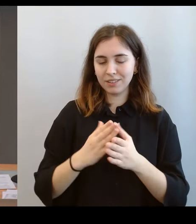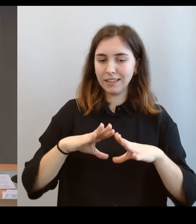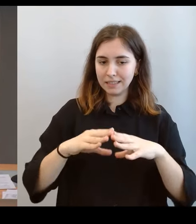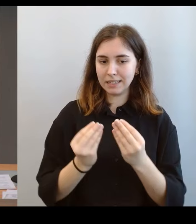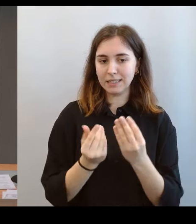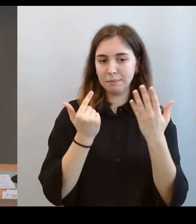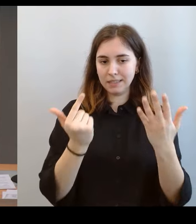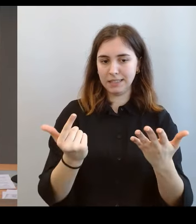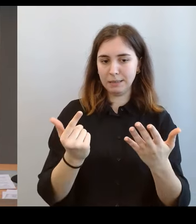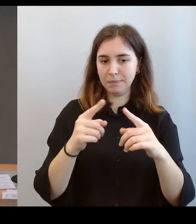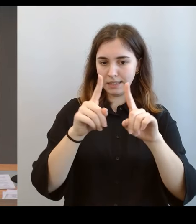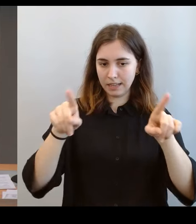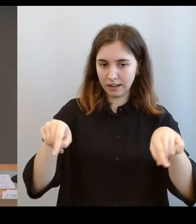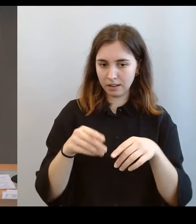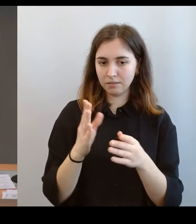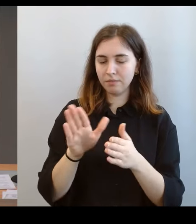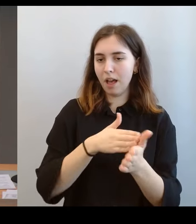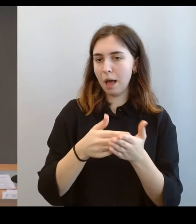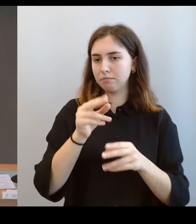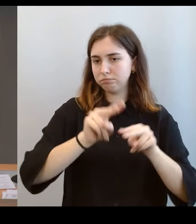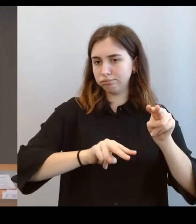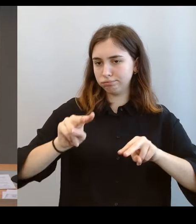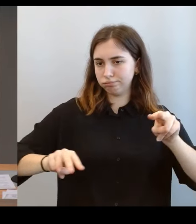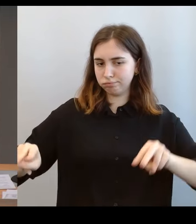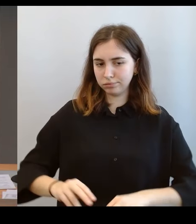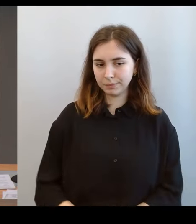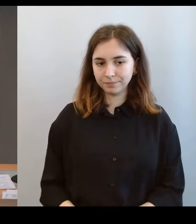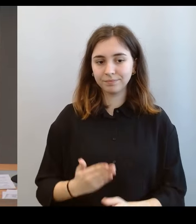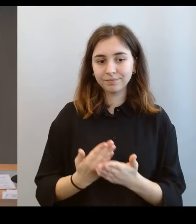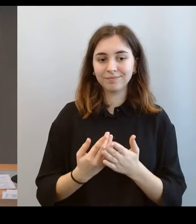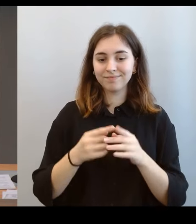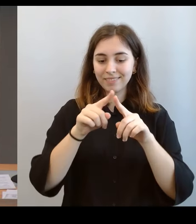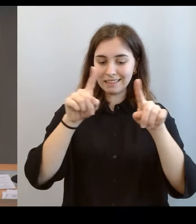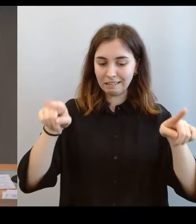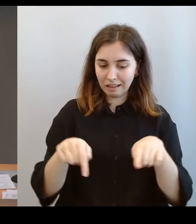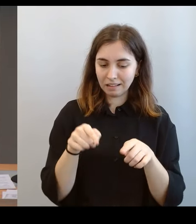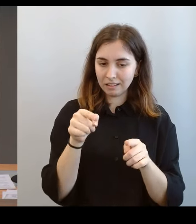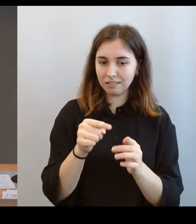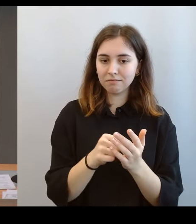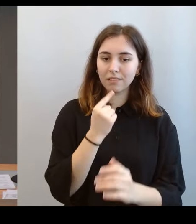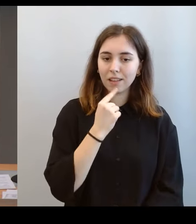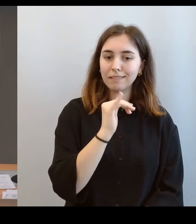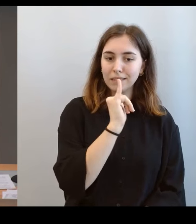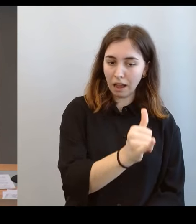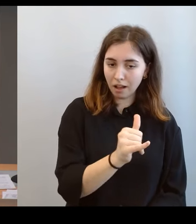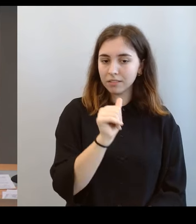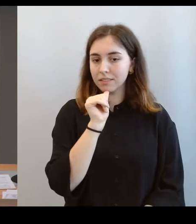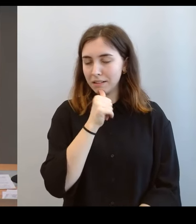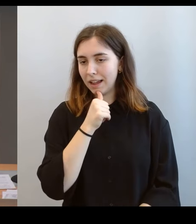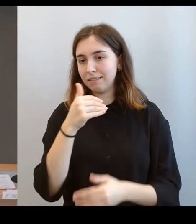Der Stimmzettel sieht jeweils die Möglichkeit vor, Ja, Nein oder Enthaltung anzukreuzen. Für jeden Vorschlag darf